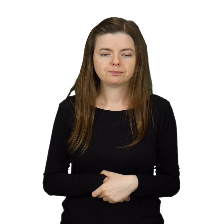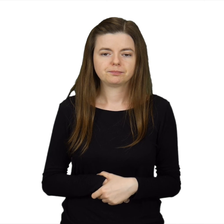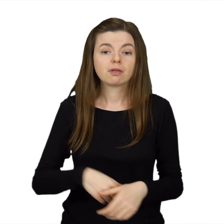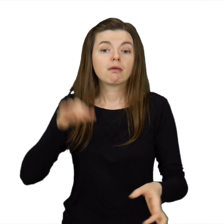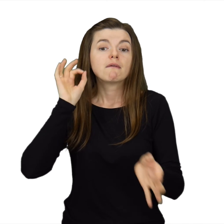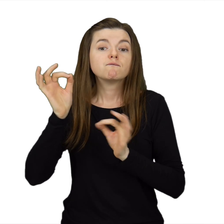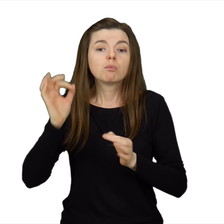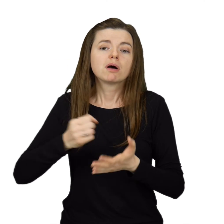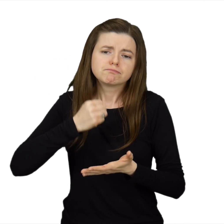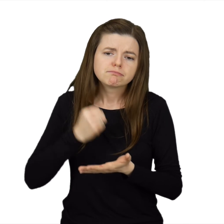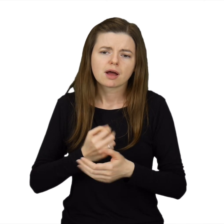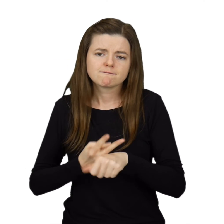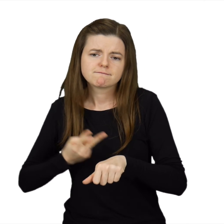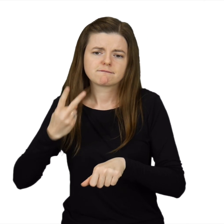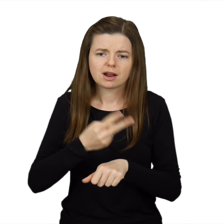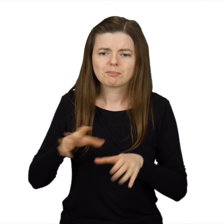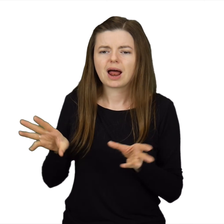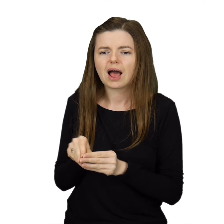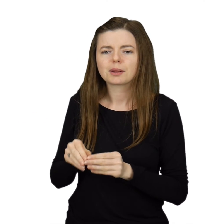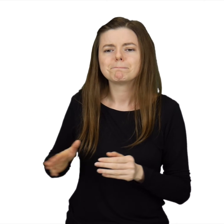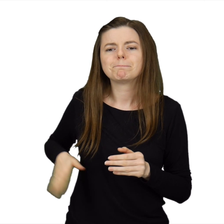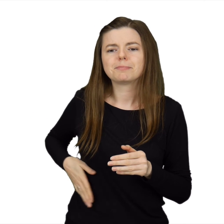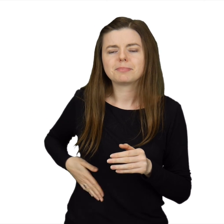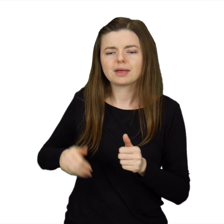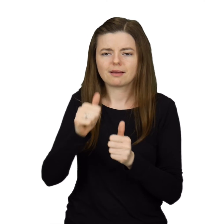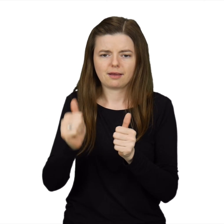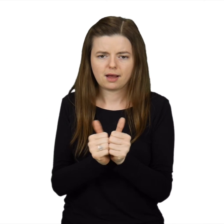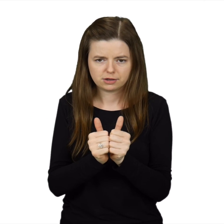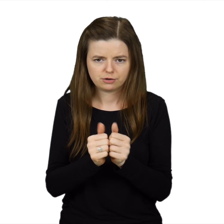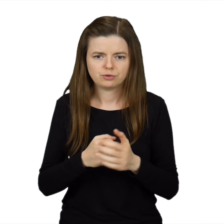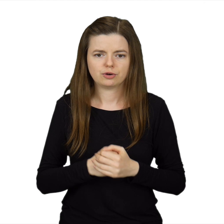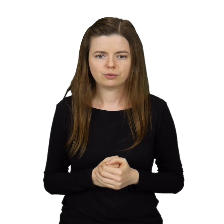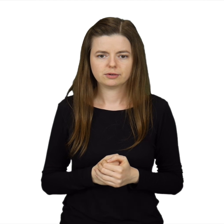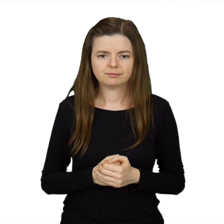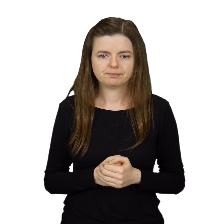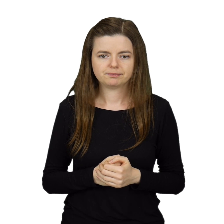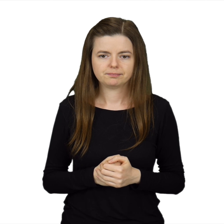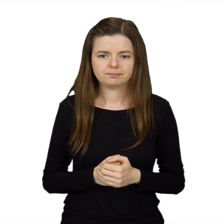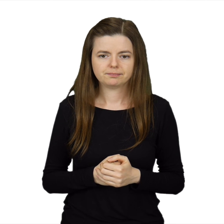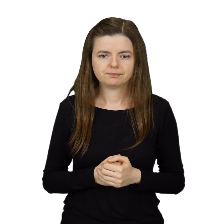INFORMACJA O PRAWIE WSTĘPU Z PSEM ASYSTUJĄCYM